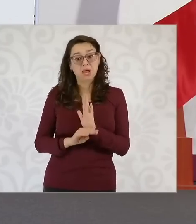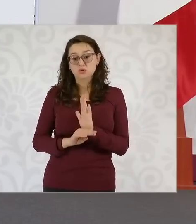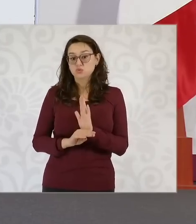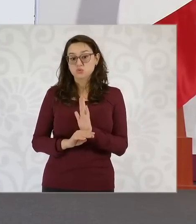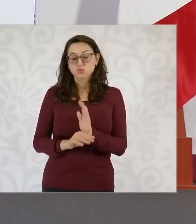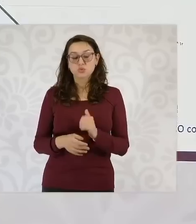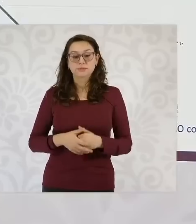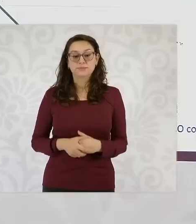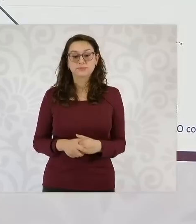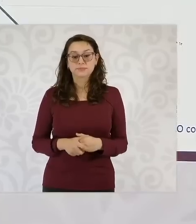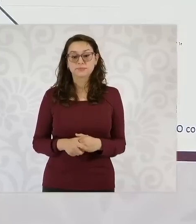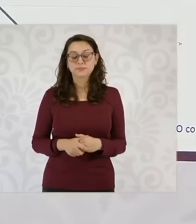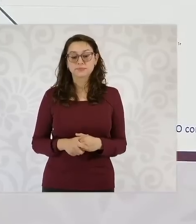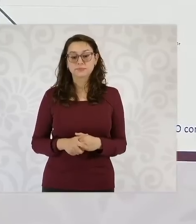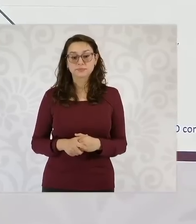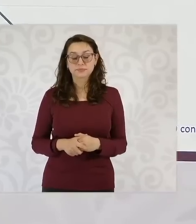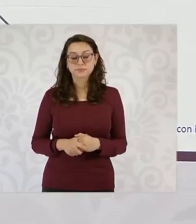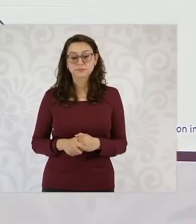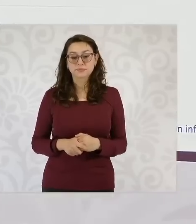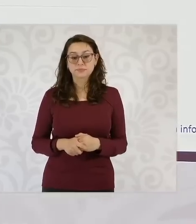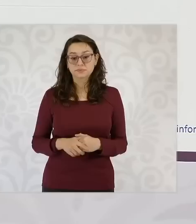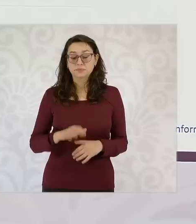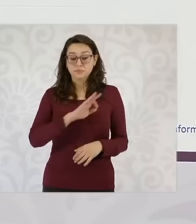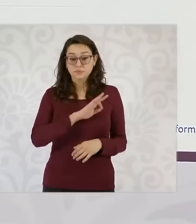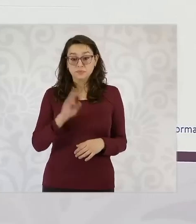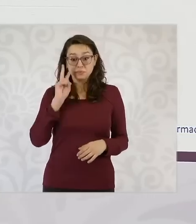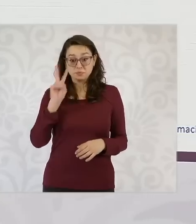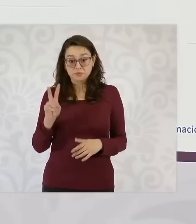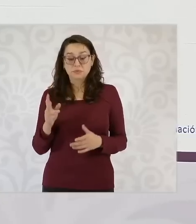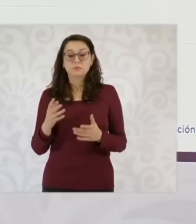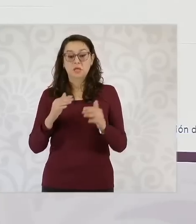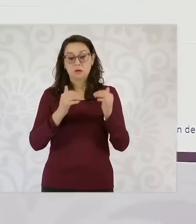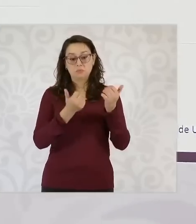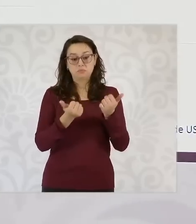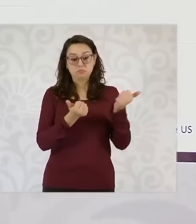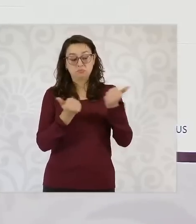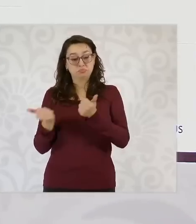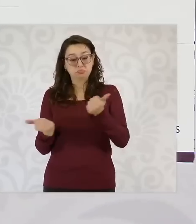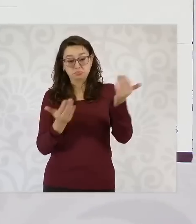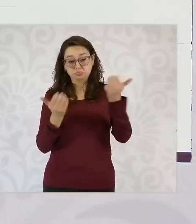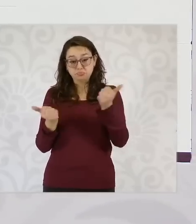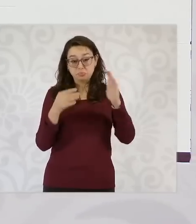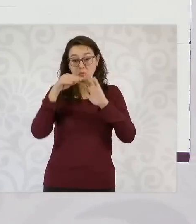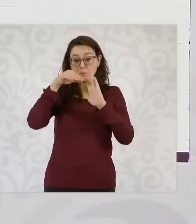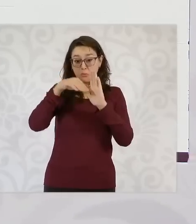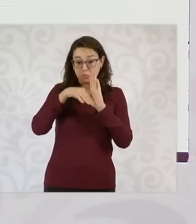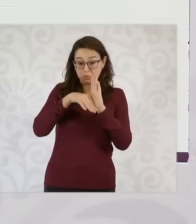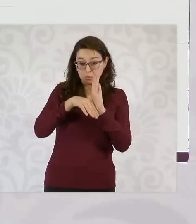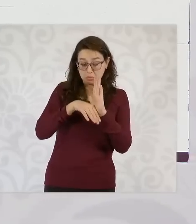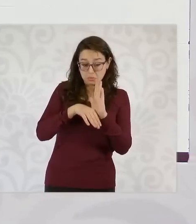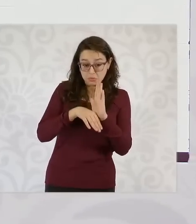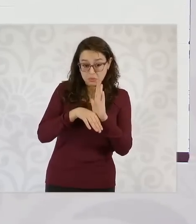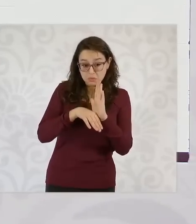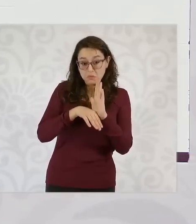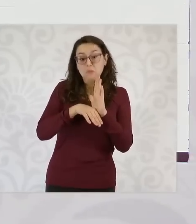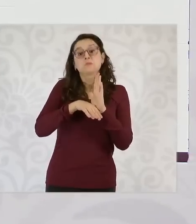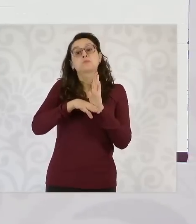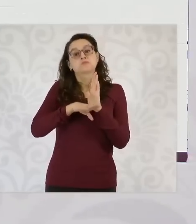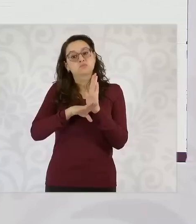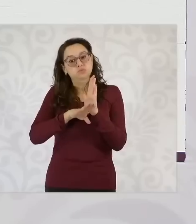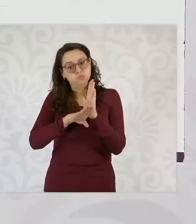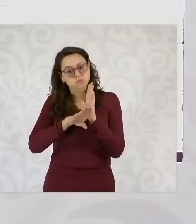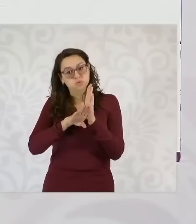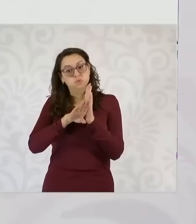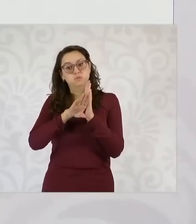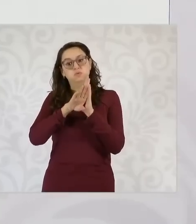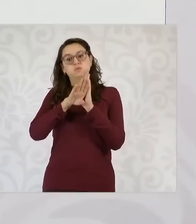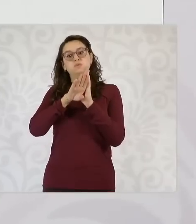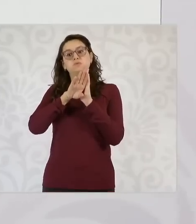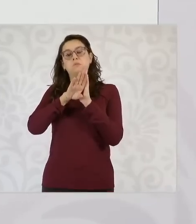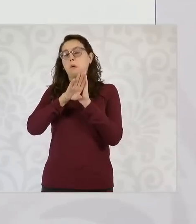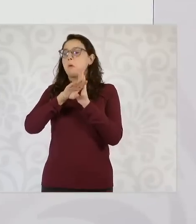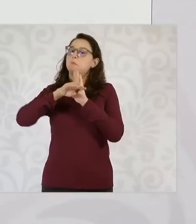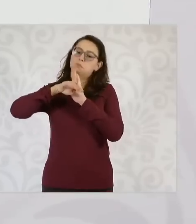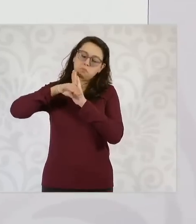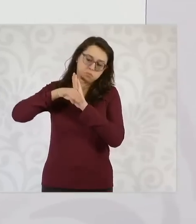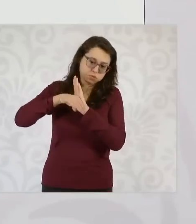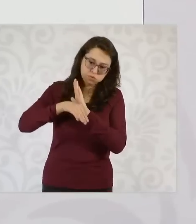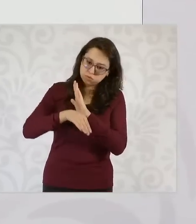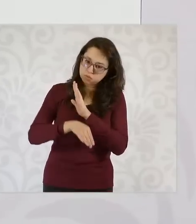tienen una ligera caída después se recuperan más o menos en paralelo esto y después se reducen